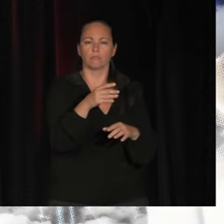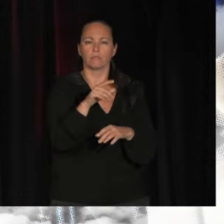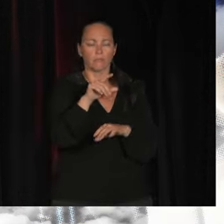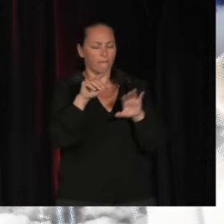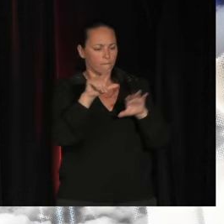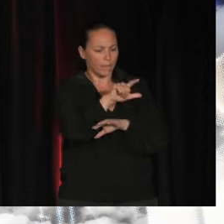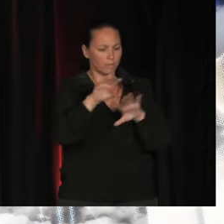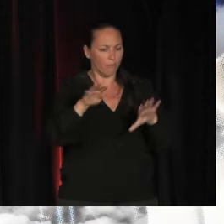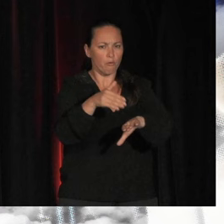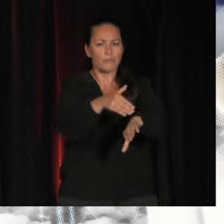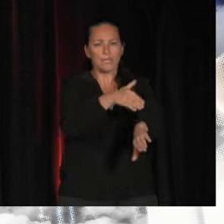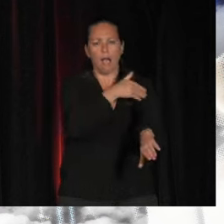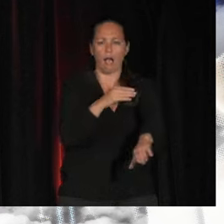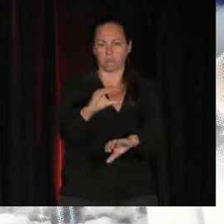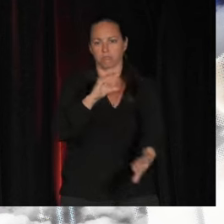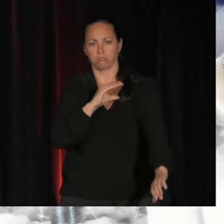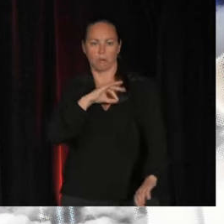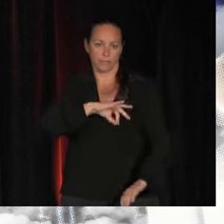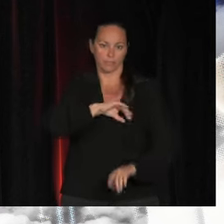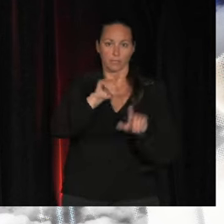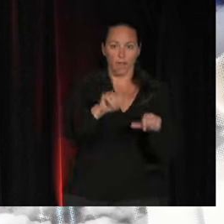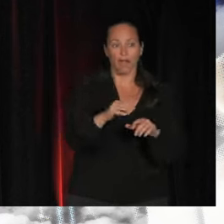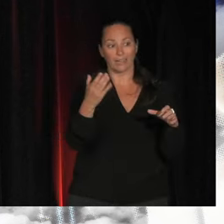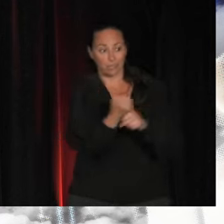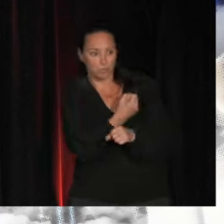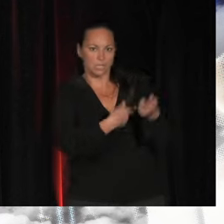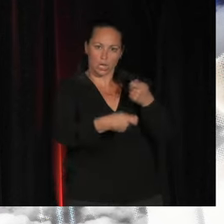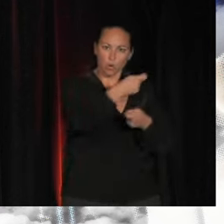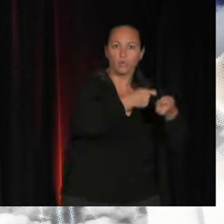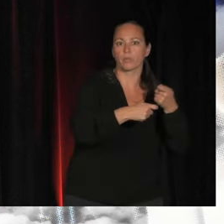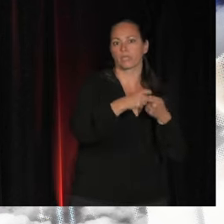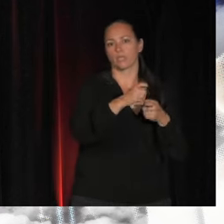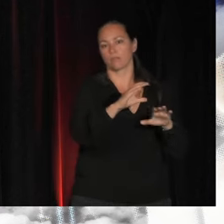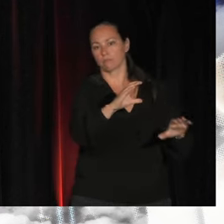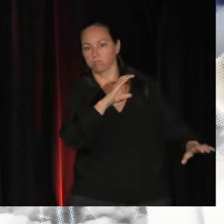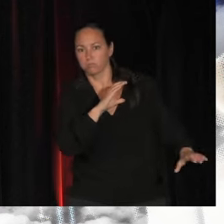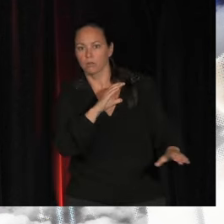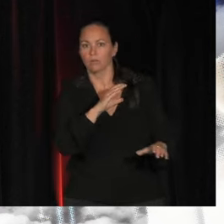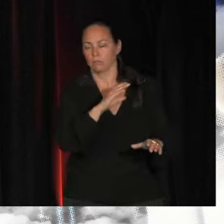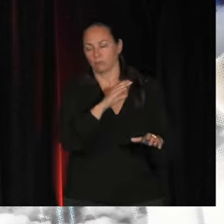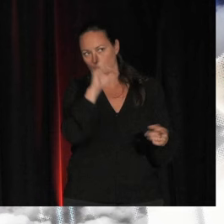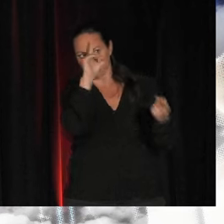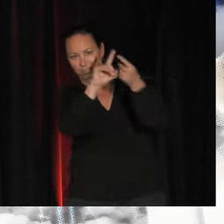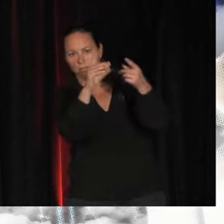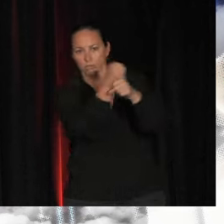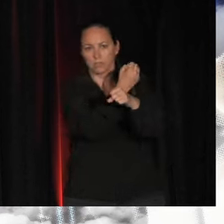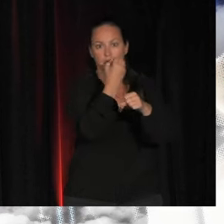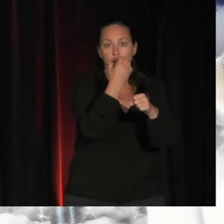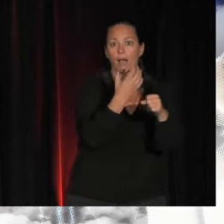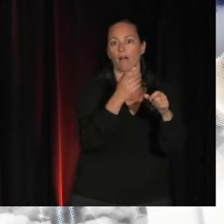Tout est relatif, tu vois, c'est qu'on fait la différence aussi entre les réussites économiques, qui sont quand même toujours plus faciles à atteindre, on va dire surtout, avec une manne comme ça derrière.